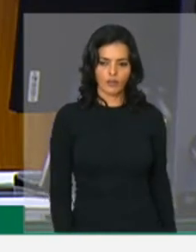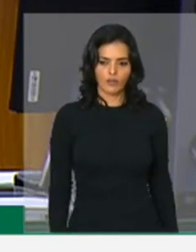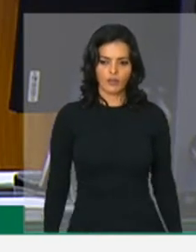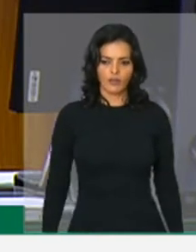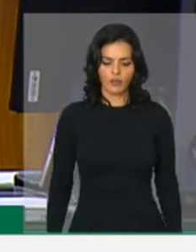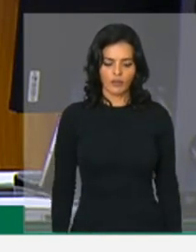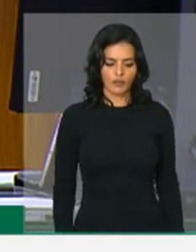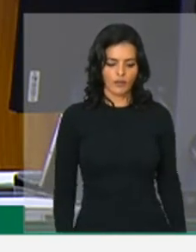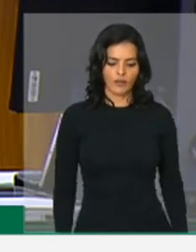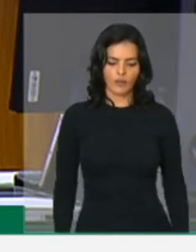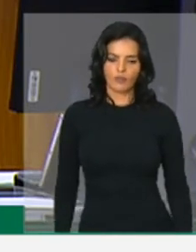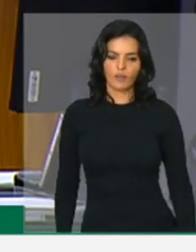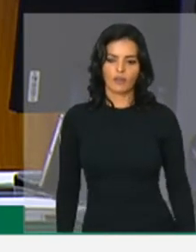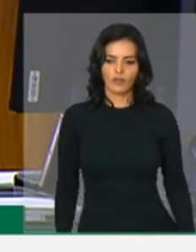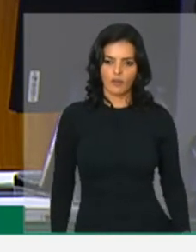BLOCO? PT, COMO ORIENTA. -- [DEPUTADO]: PRESIDENTE